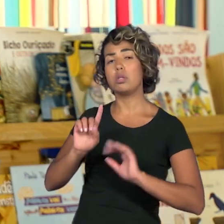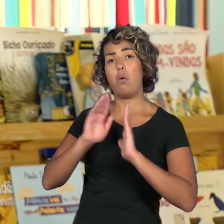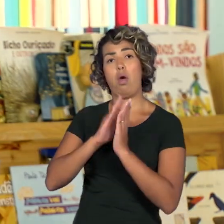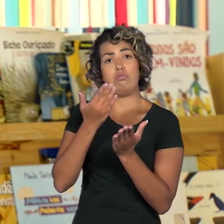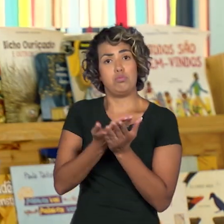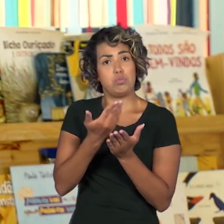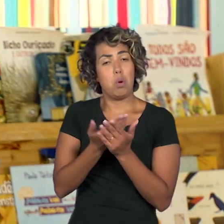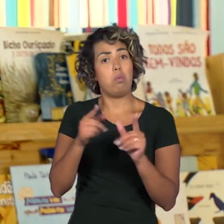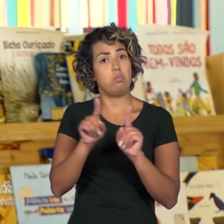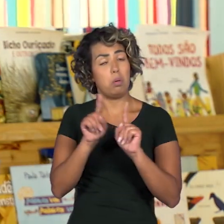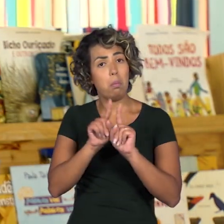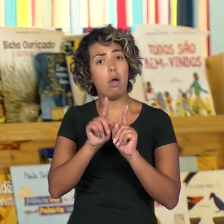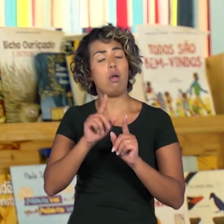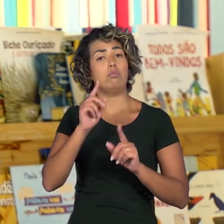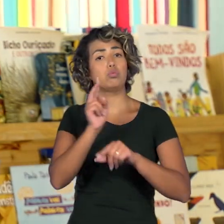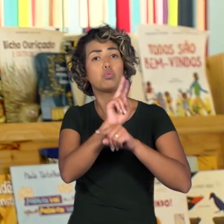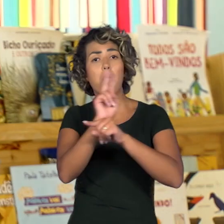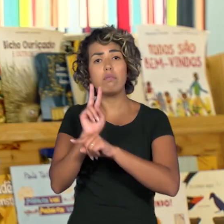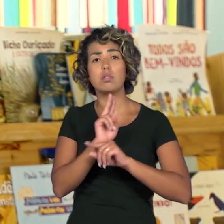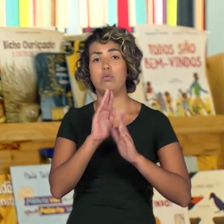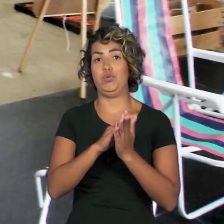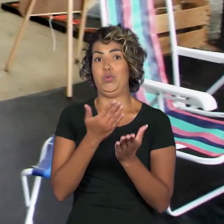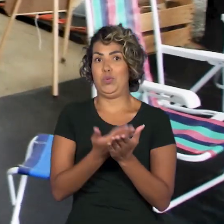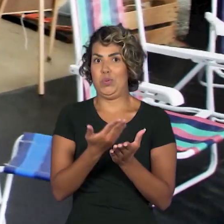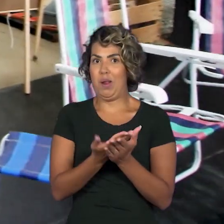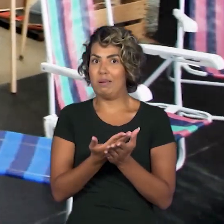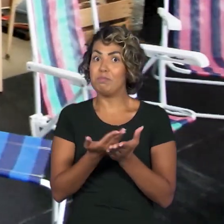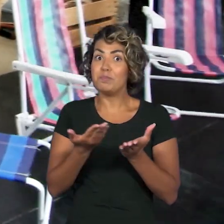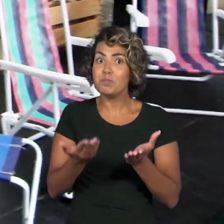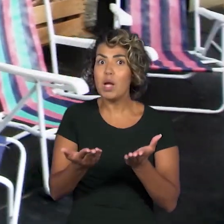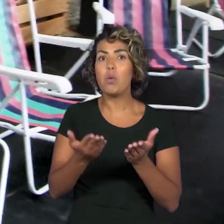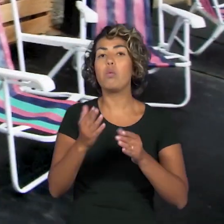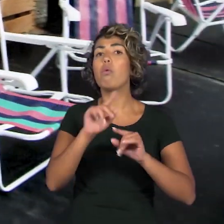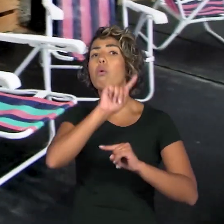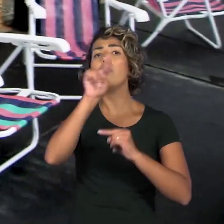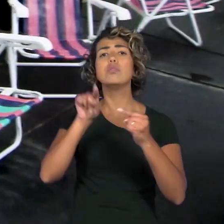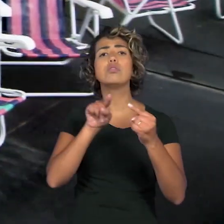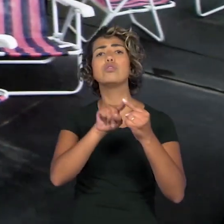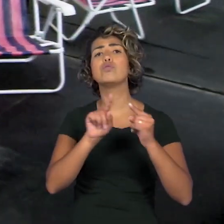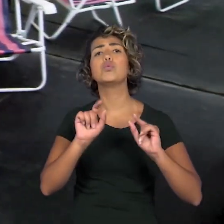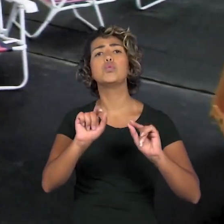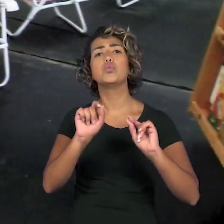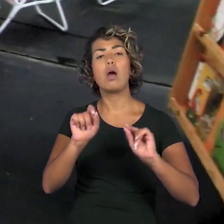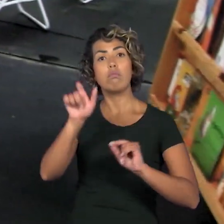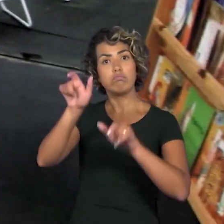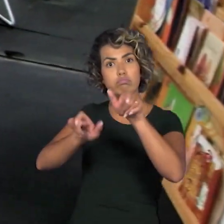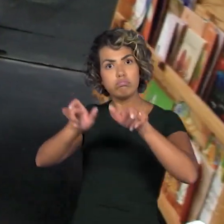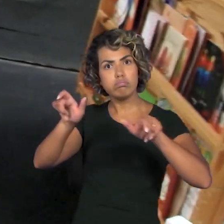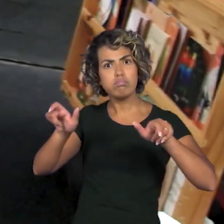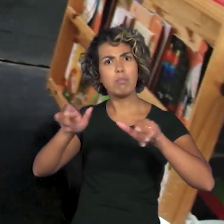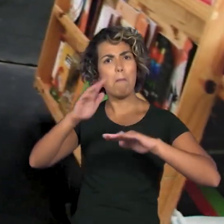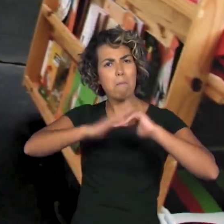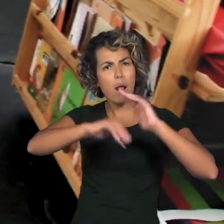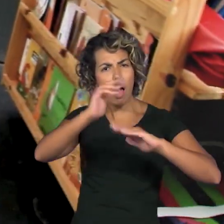DA DIREÇÃO DE ESCOLA E DA SUPERVISÃO ESCOLAR. PORTANTO, A IDEIA É QUE AS AÇÕES DESSES PROFISSIONAIS